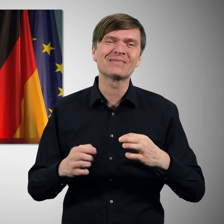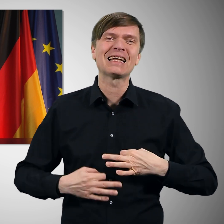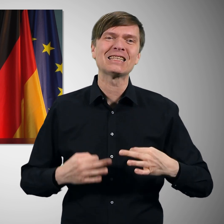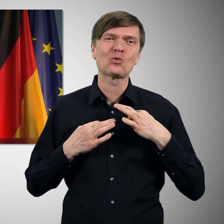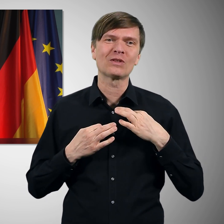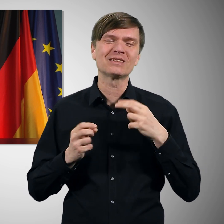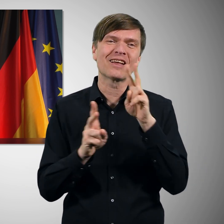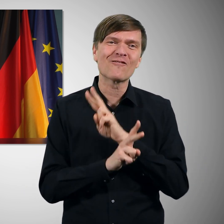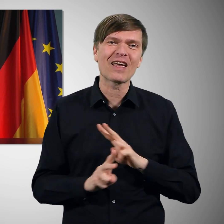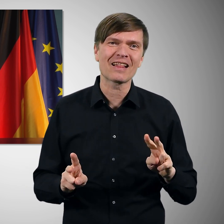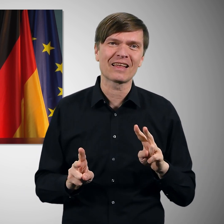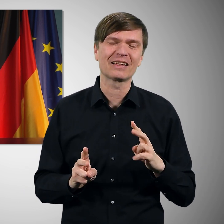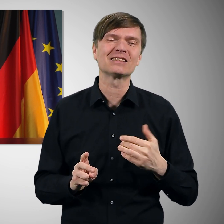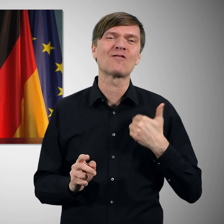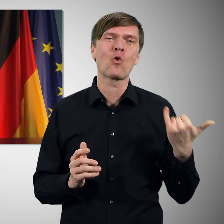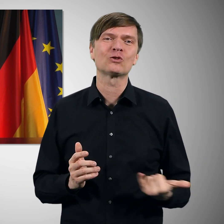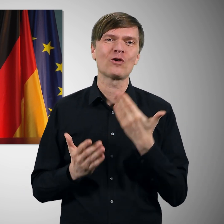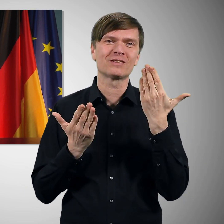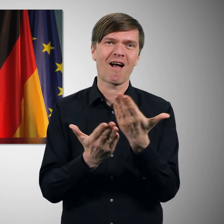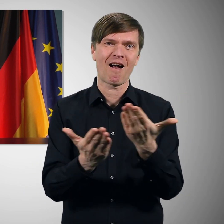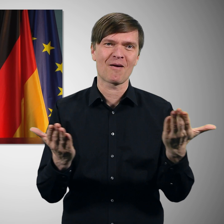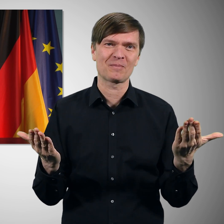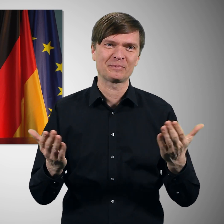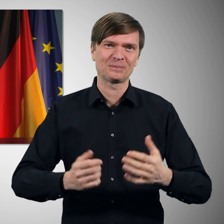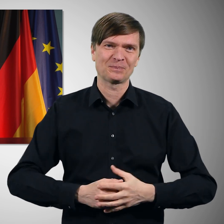ein gesundes, ein friedvolles und ein frohes Neues Jahr!